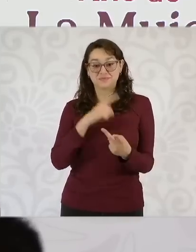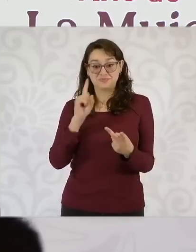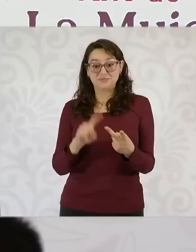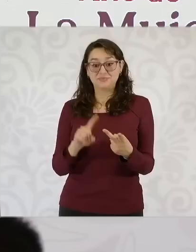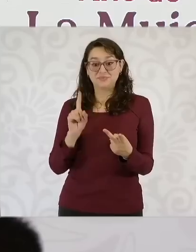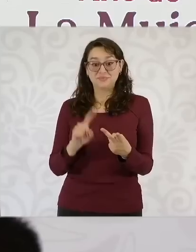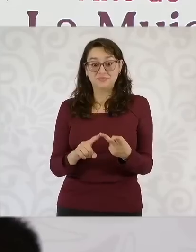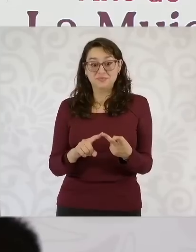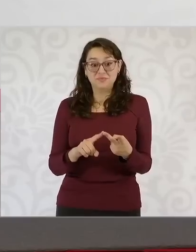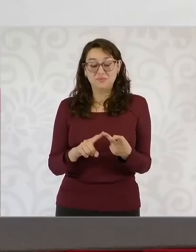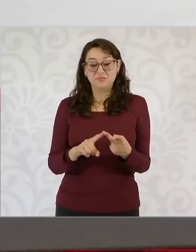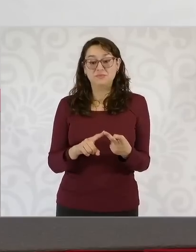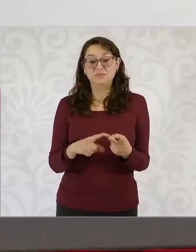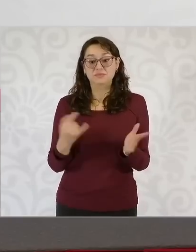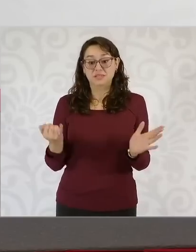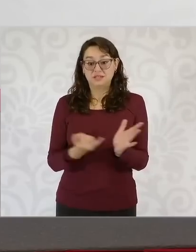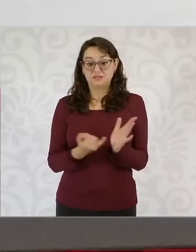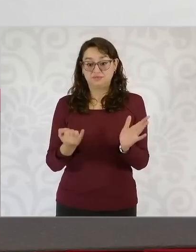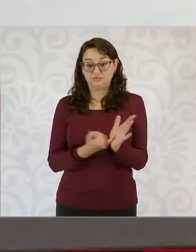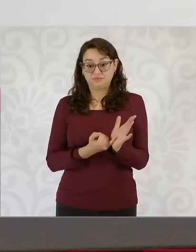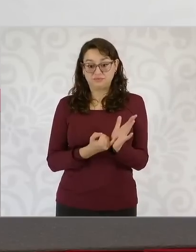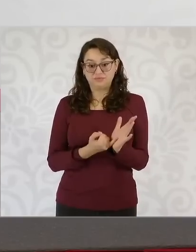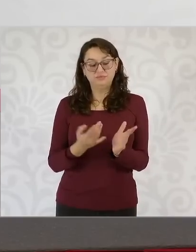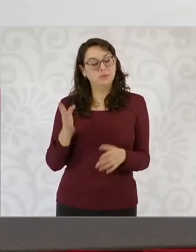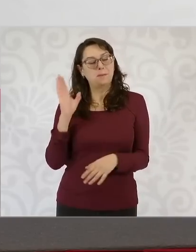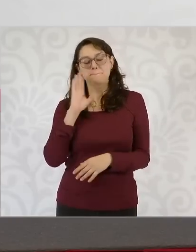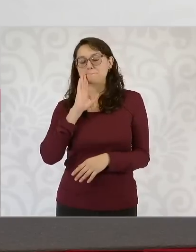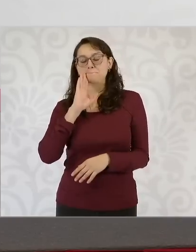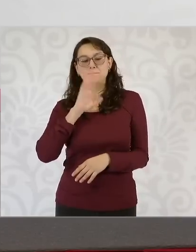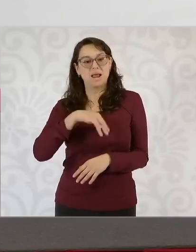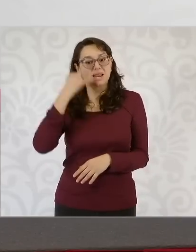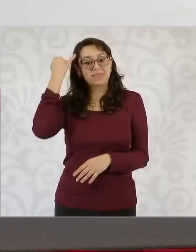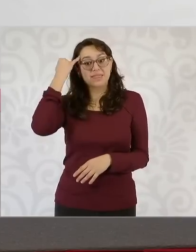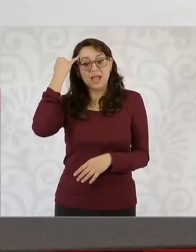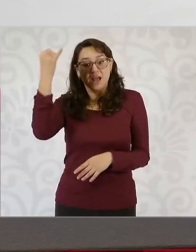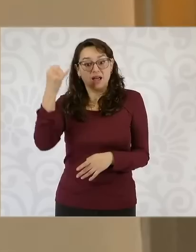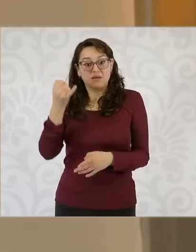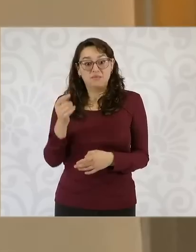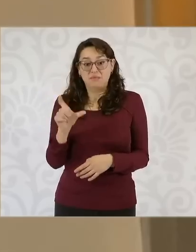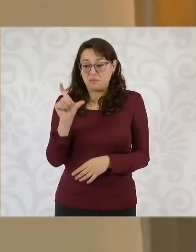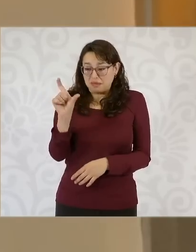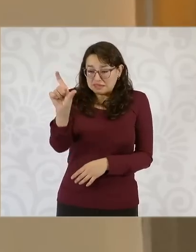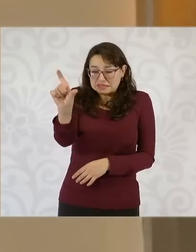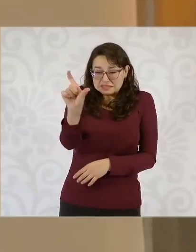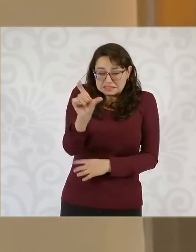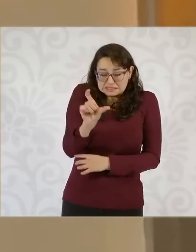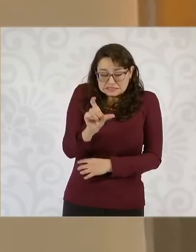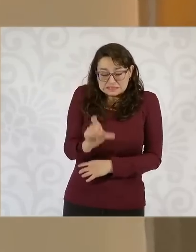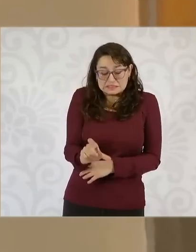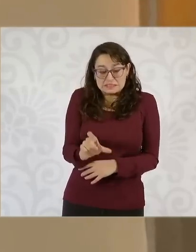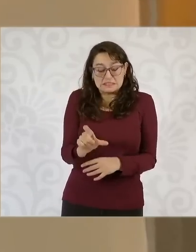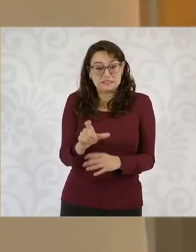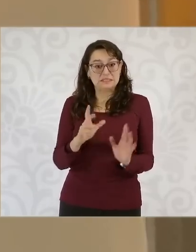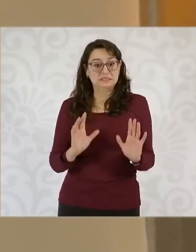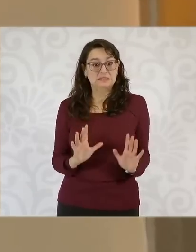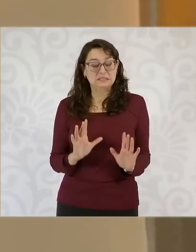mala idea porque como ya les mostré ahorita solo con el pistón estamos integrados los tres países